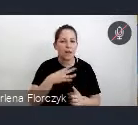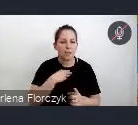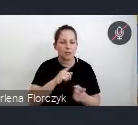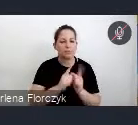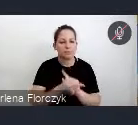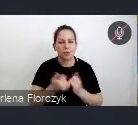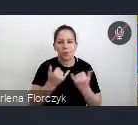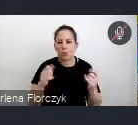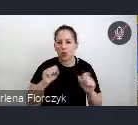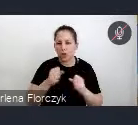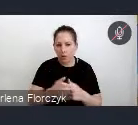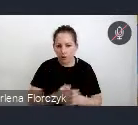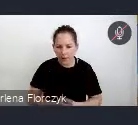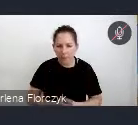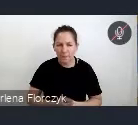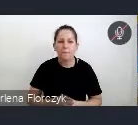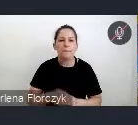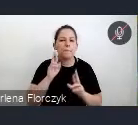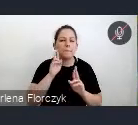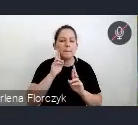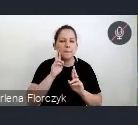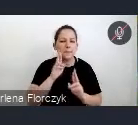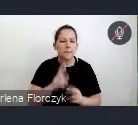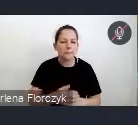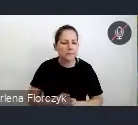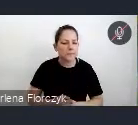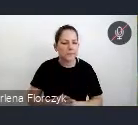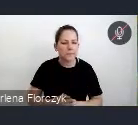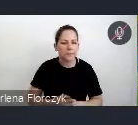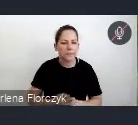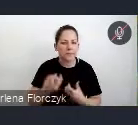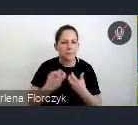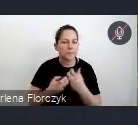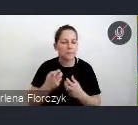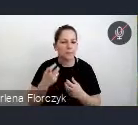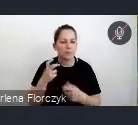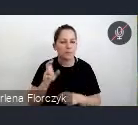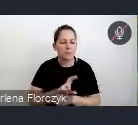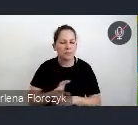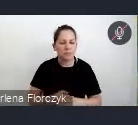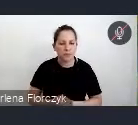i rzeczywiście być odpowiedzialnym za przyczynianie się do tego,